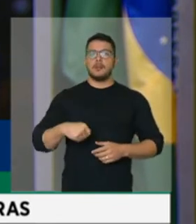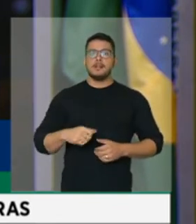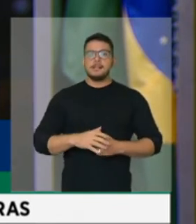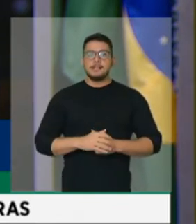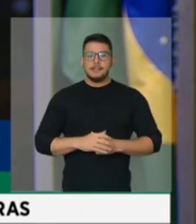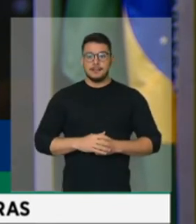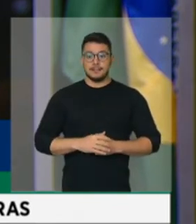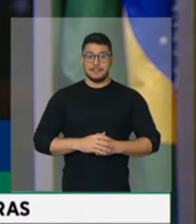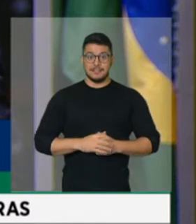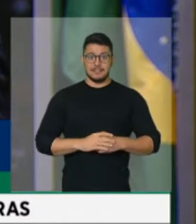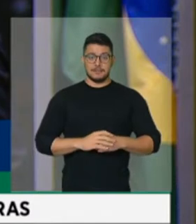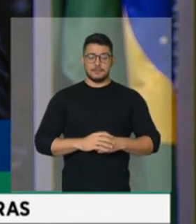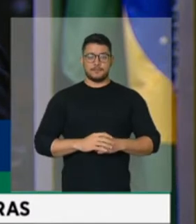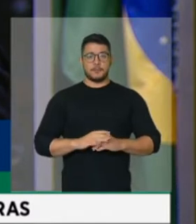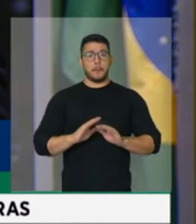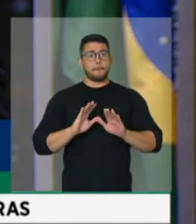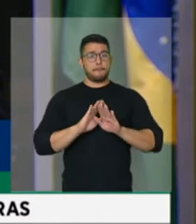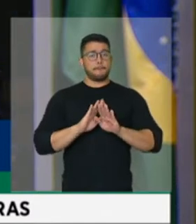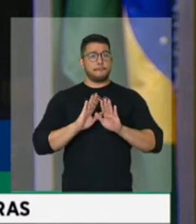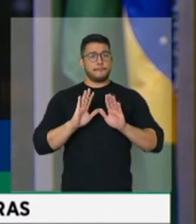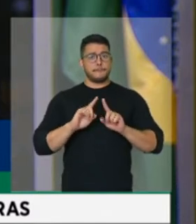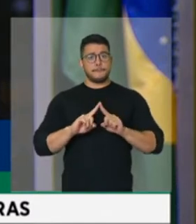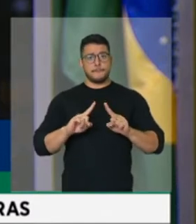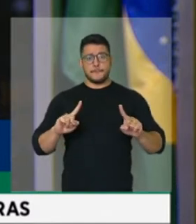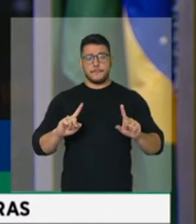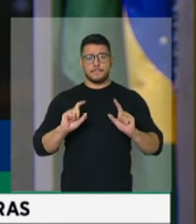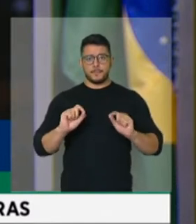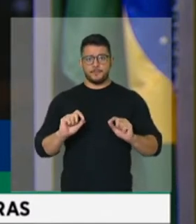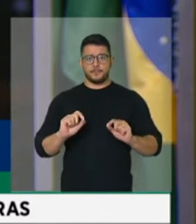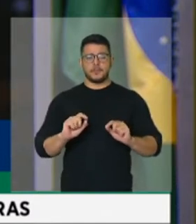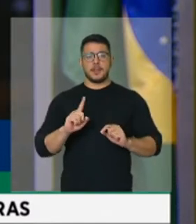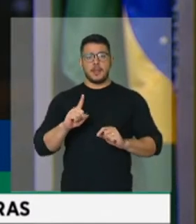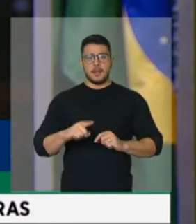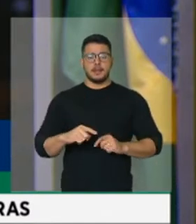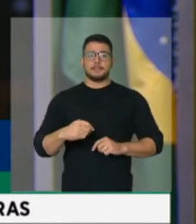LEI DE CONVERSÃO. NÓS ENTENDEMOS QUE PRECISAMOS TER PRIVATIZAÇÃO NO BRASIL NÃO